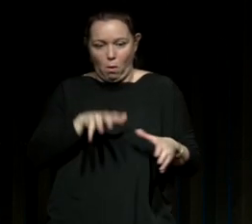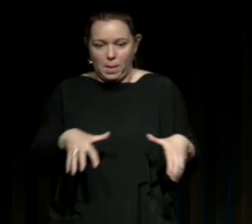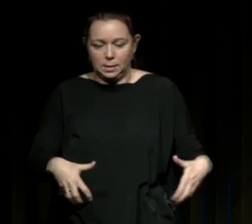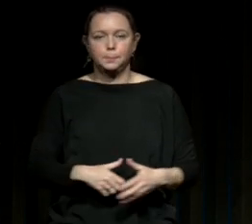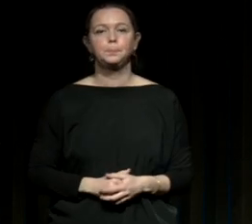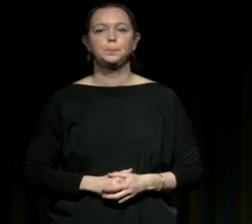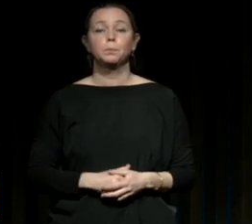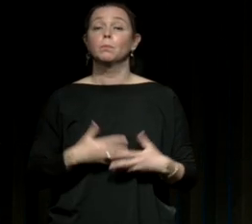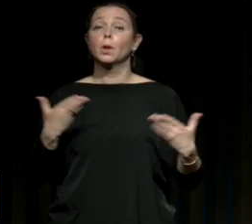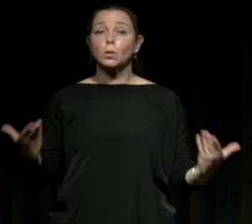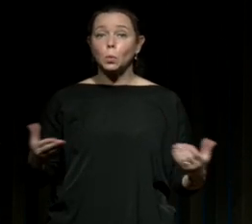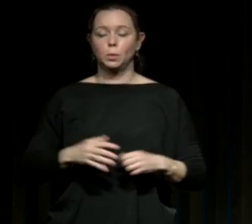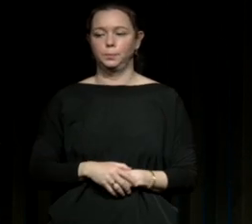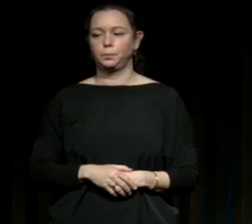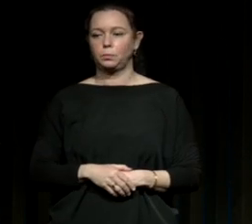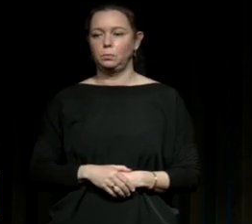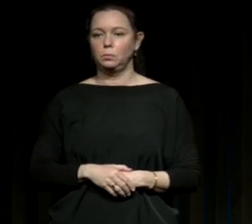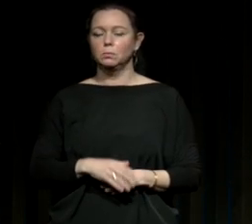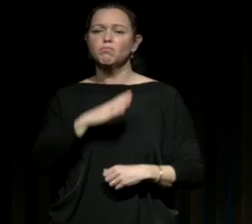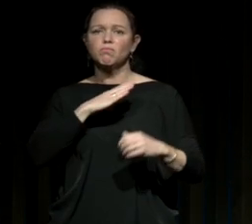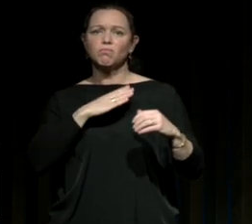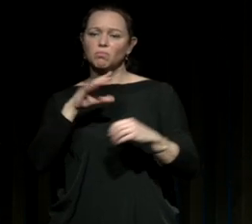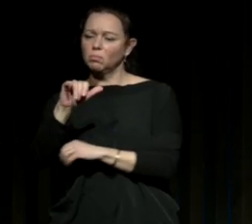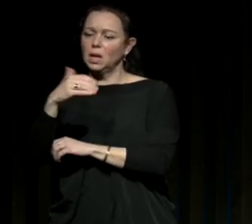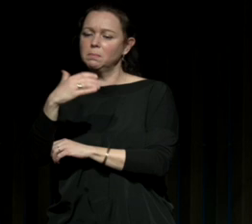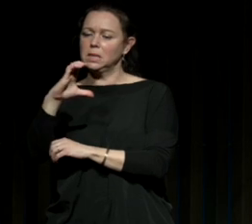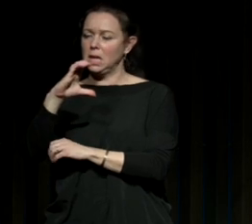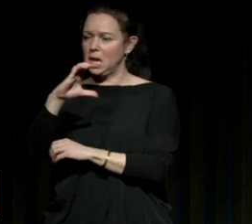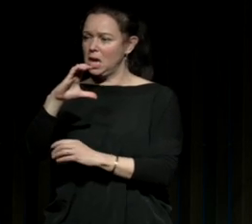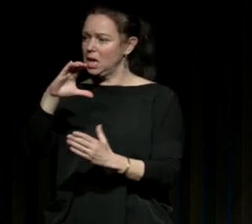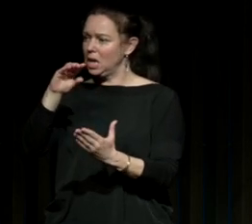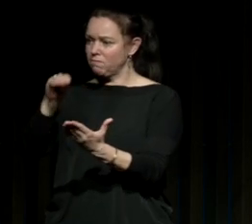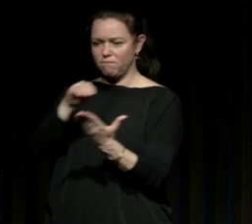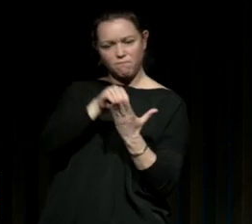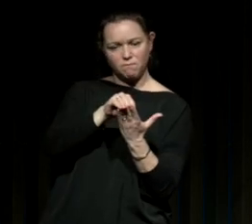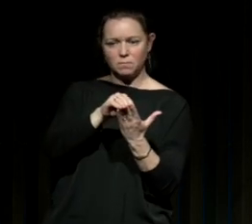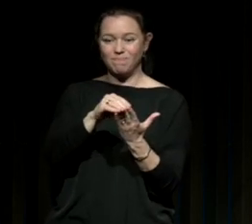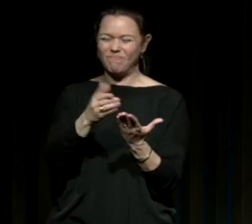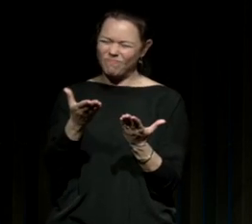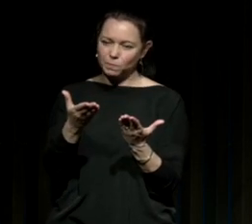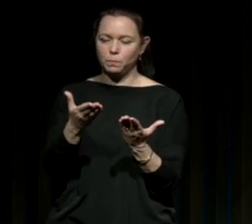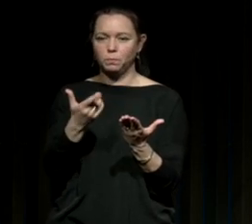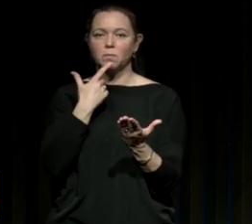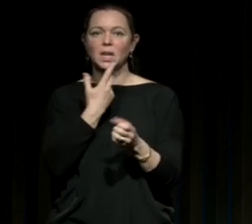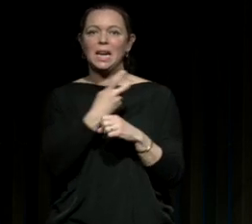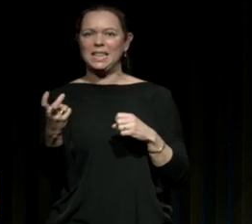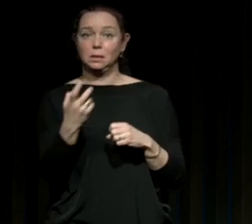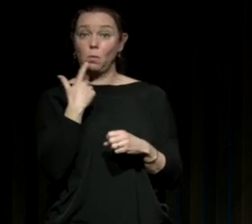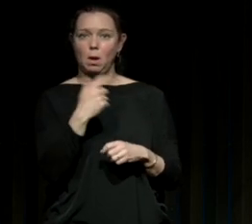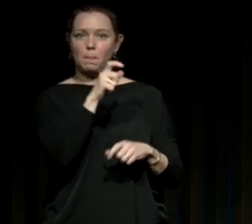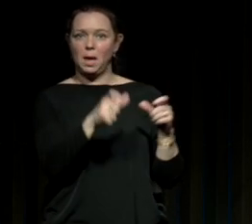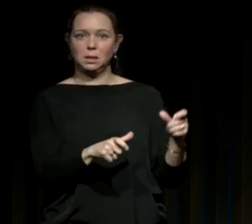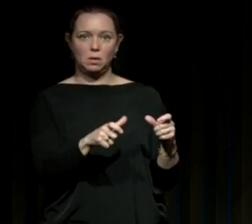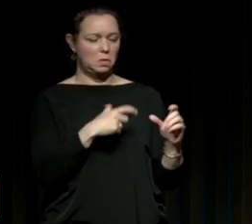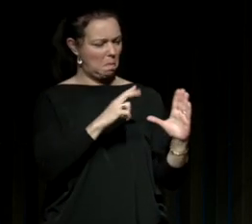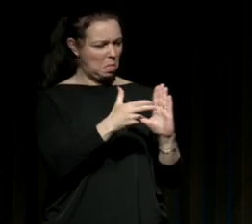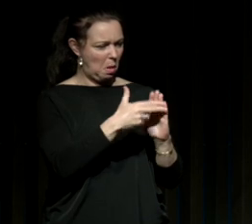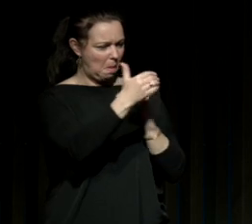comme ça un seuil c'est aussi prendre le risque d'enfermer les gens dans des normes à moins de